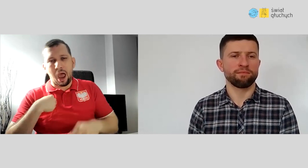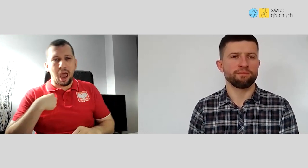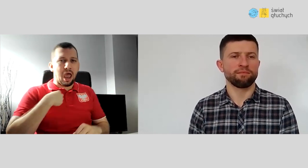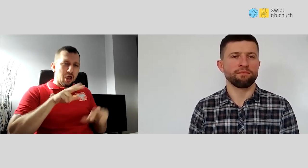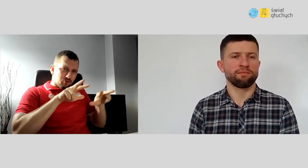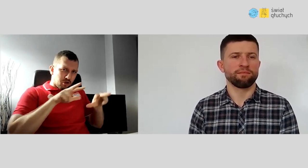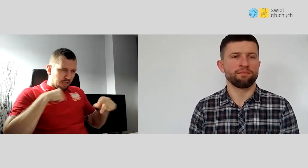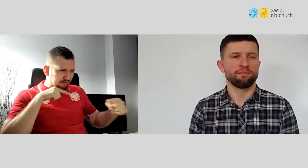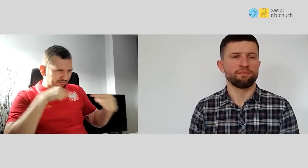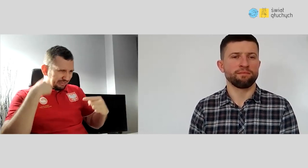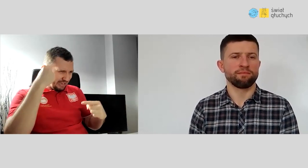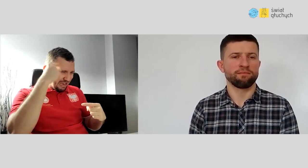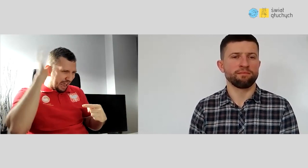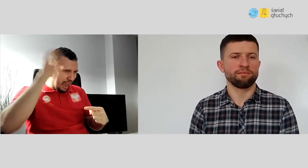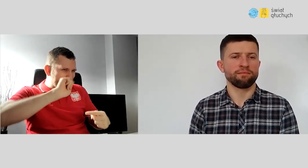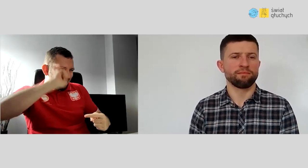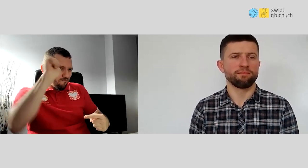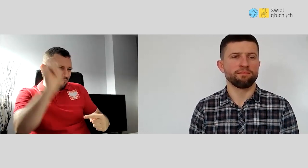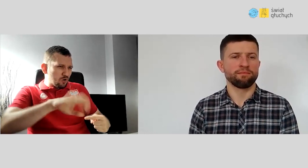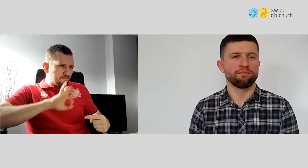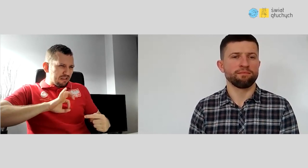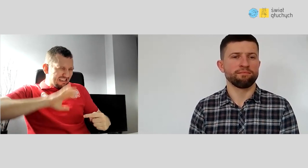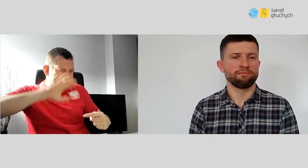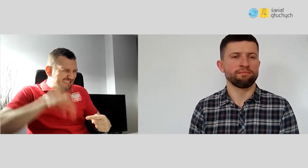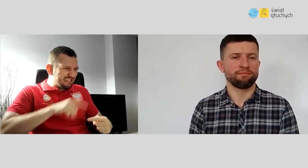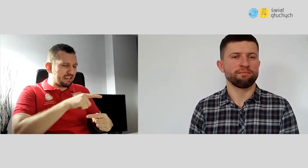tymczasem po konsultacji z rodziną postanowiłem przekazać medal.